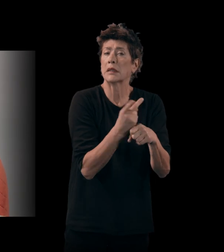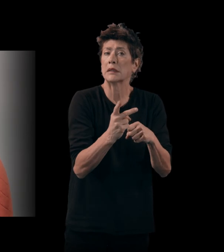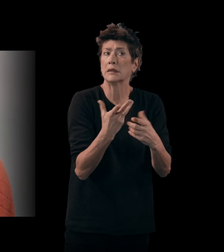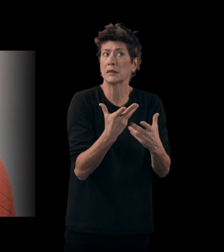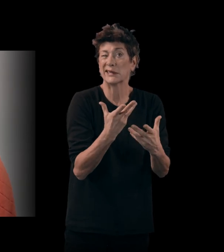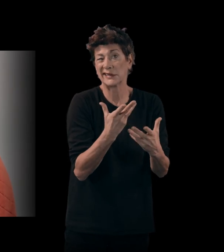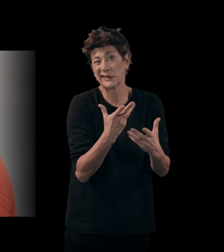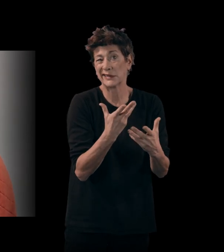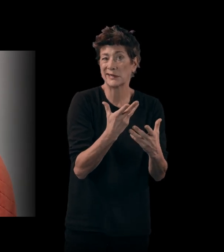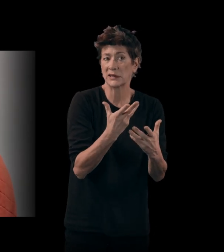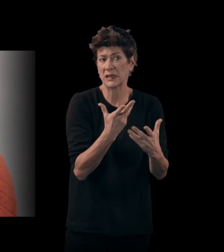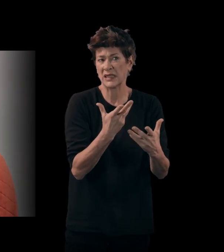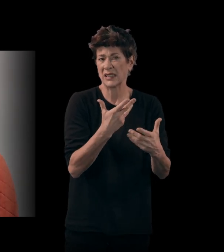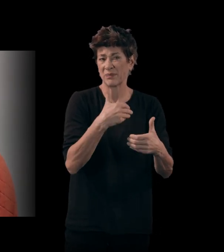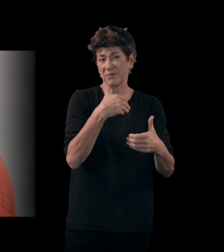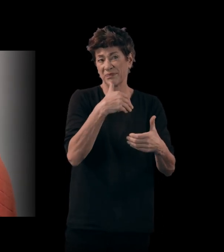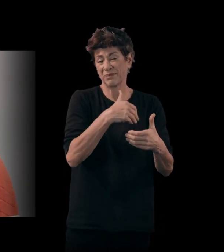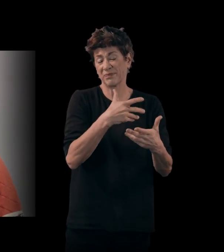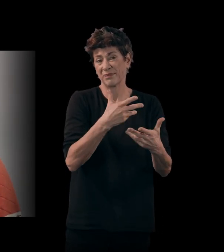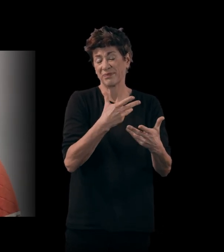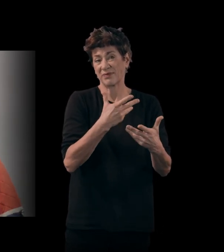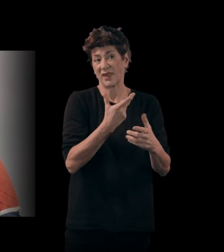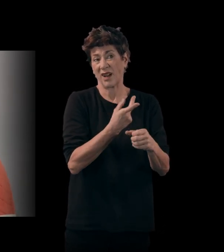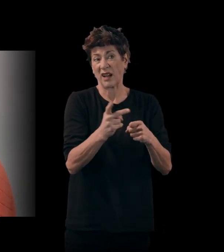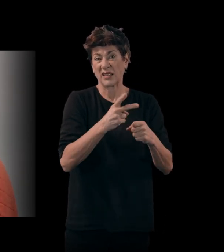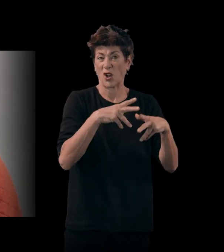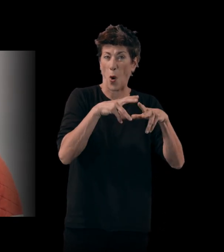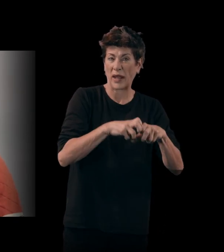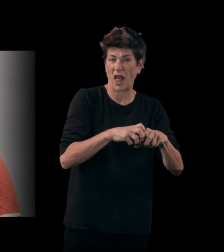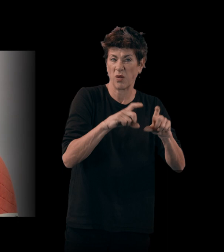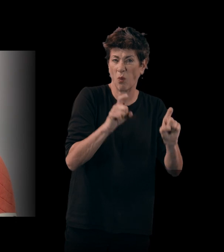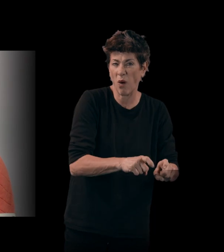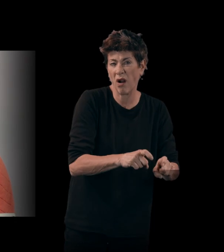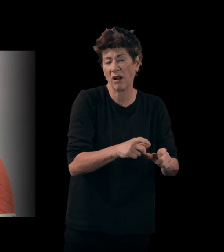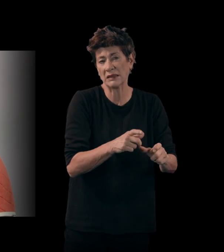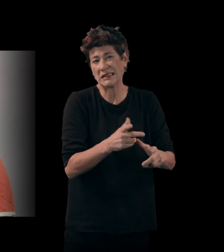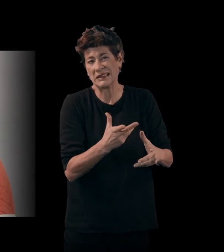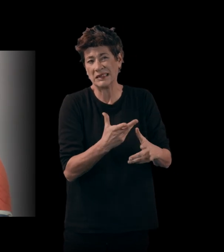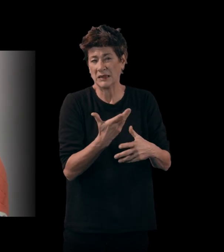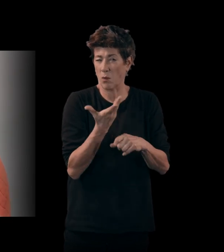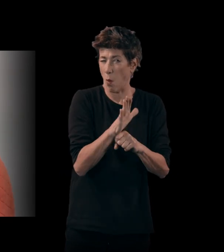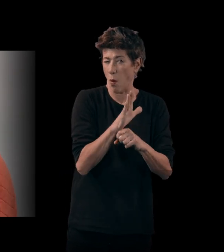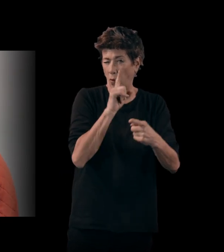au détriment de l’enquête, de ce que vous voulez montrer, démontrer, prouver.